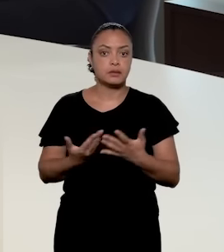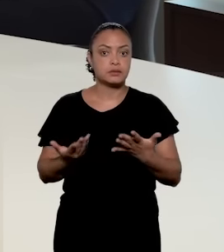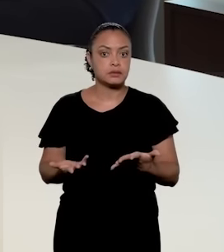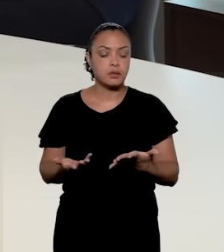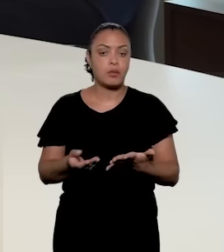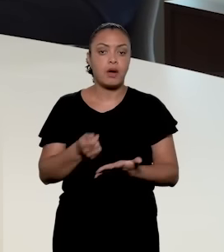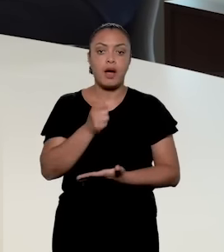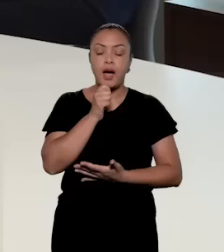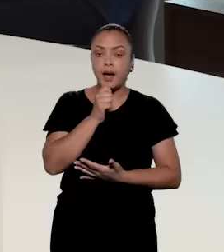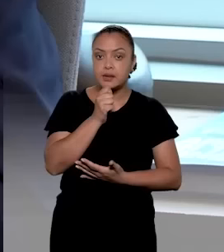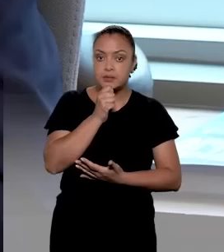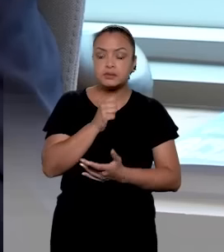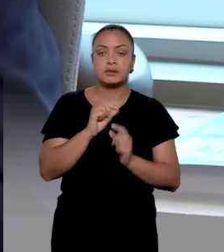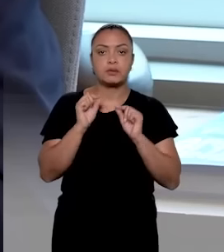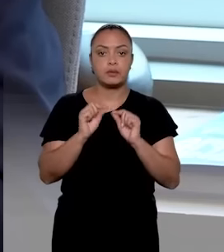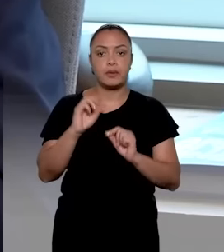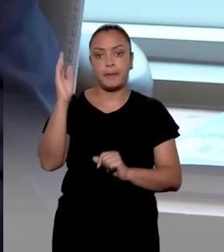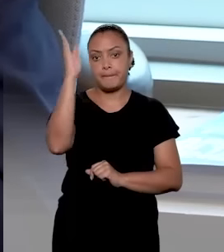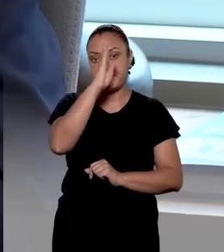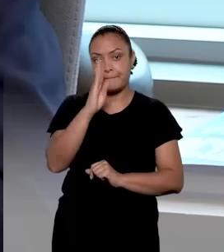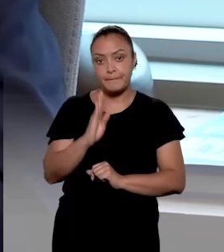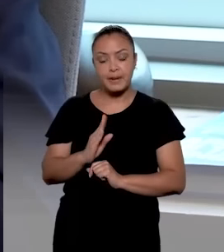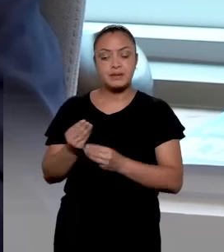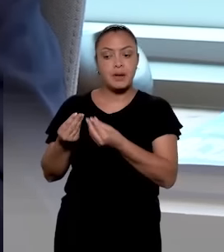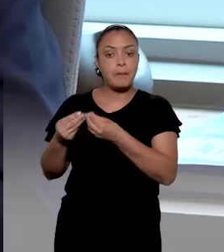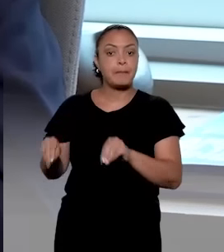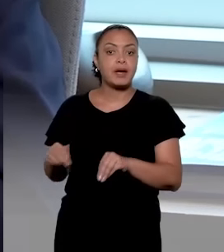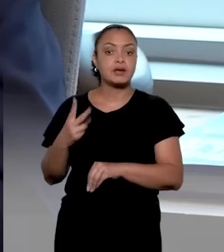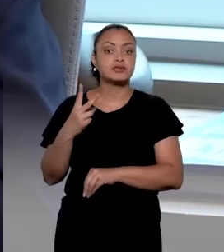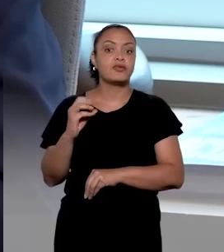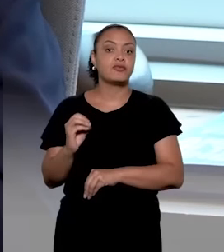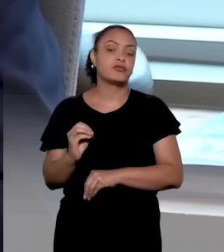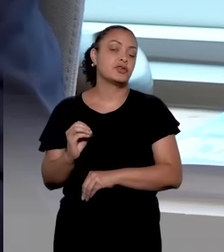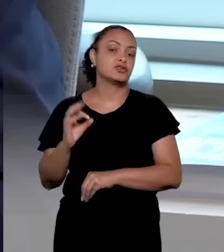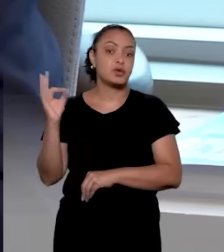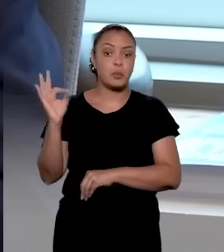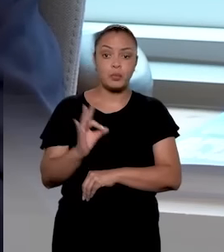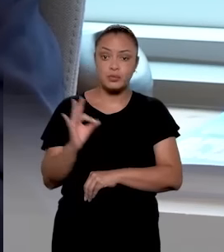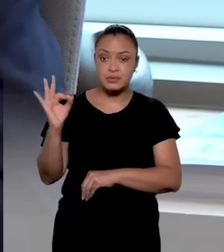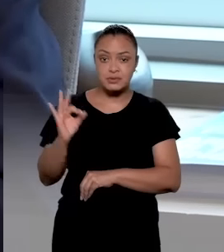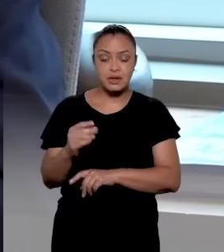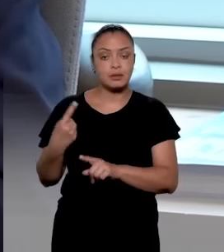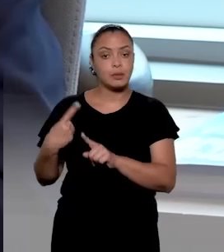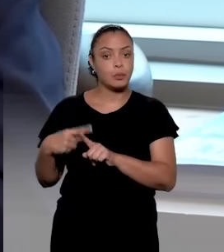que ainda circula muito por aí, que o Brasil perde mais de 20% da produção de frutas e